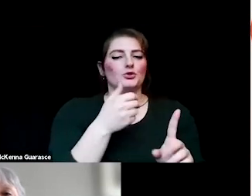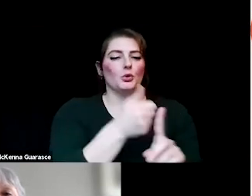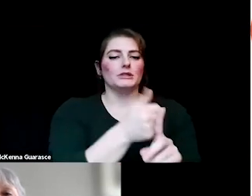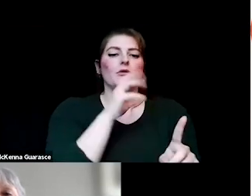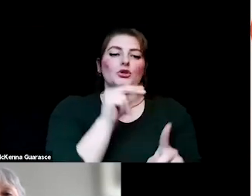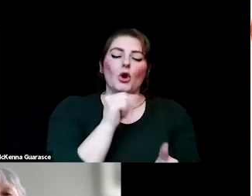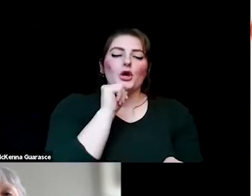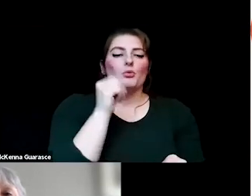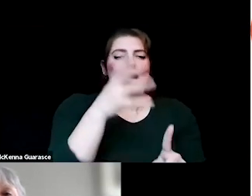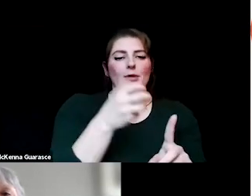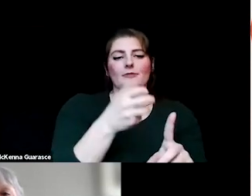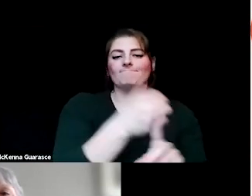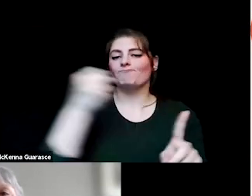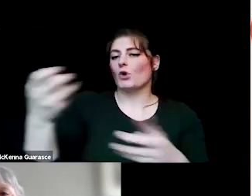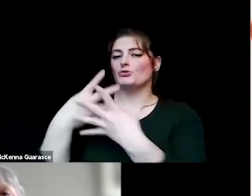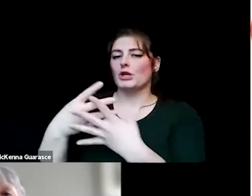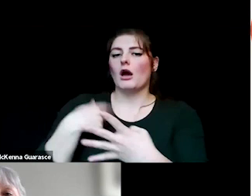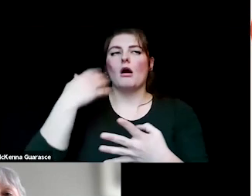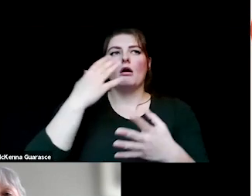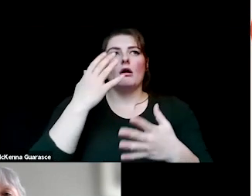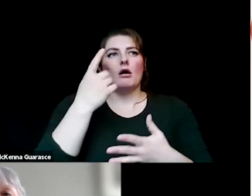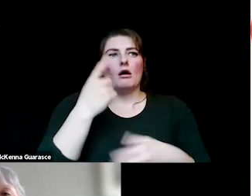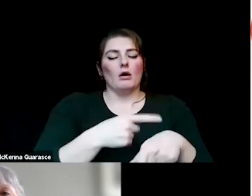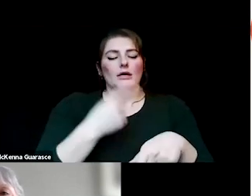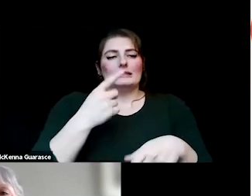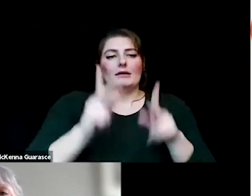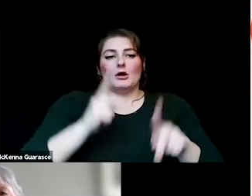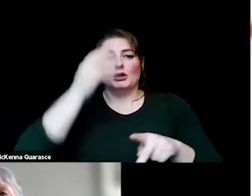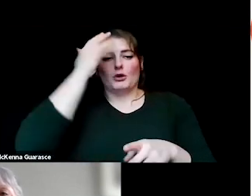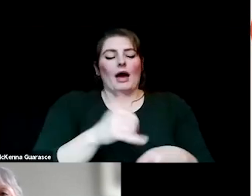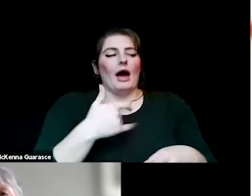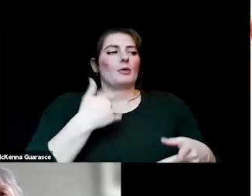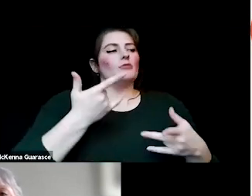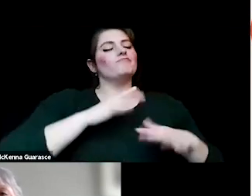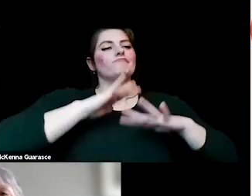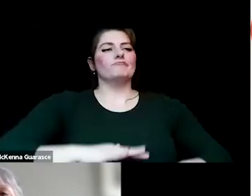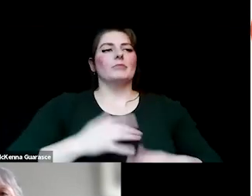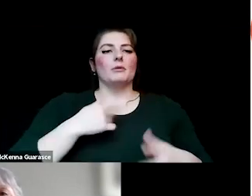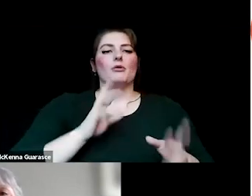Y una vez que la gente supo eso, se relajaron un poco y estaban preparados para escuchar